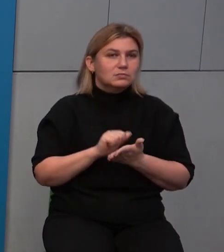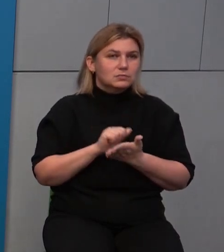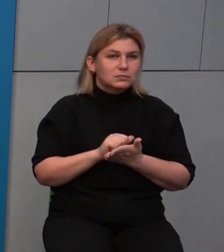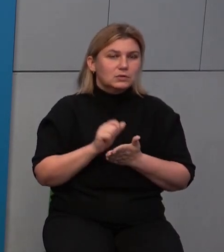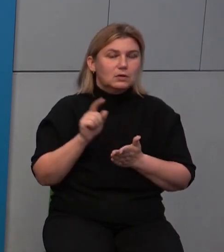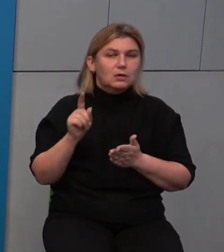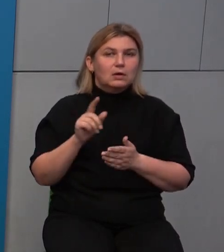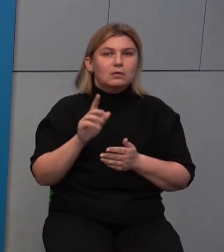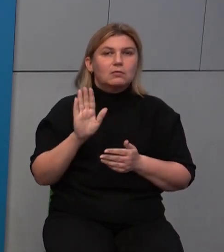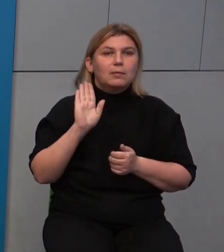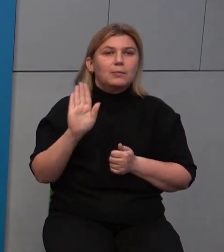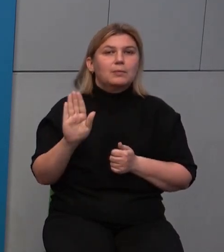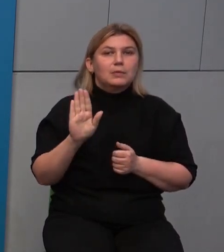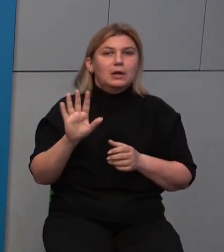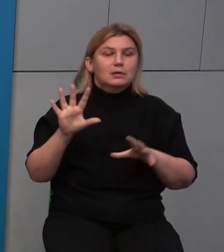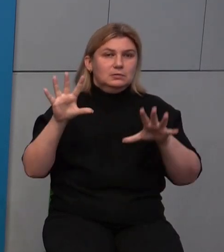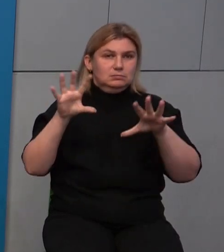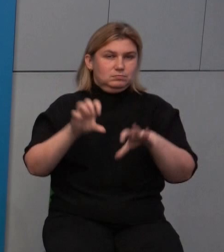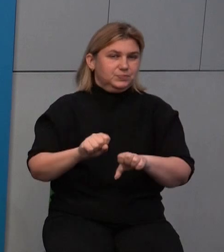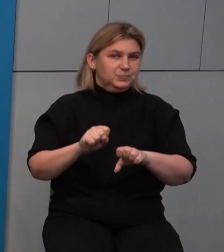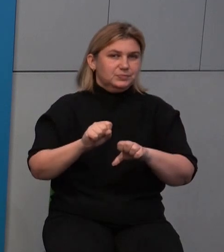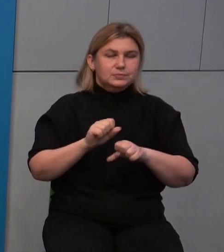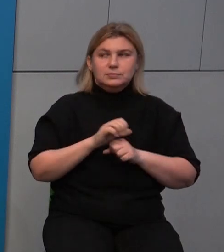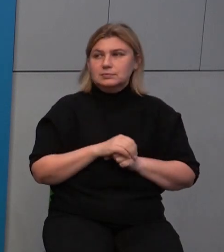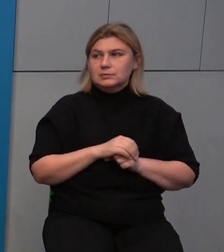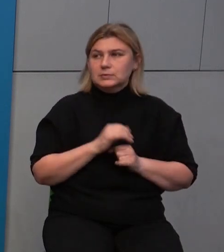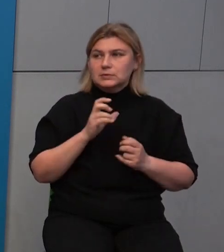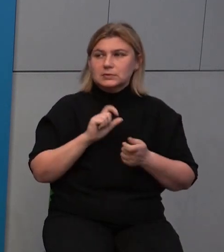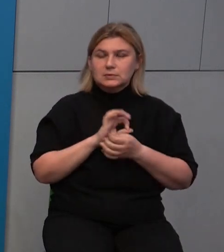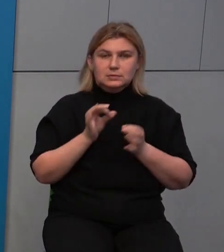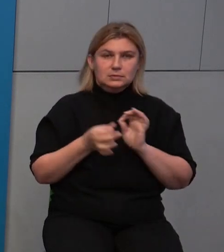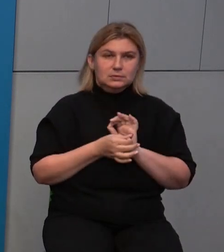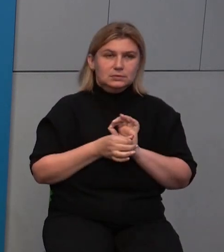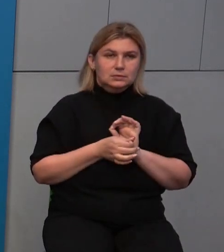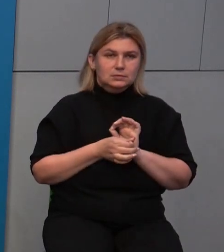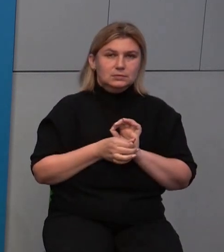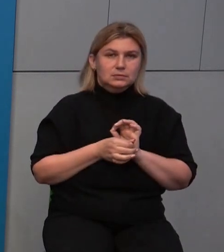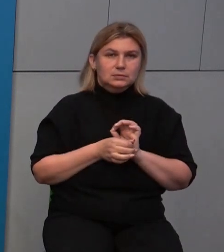żeby go po prostu osaczyć, w razie gdyby postępował niezgodnie,